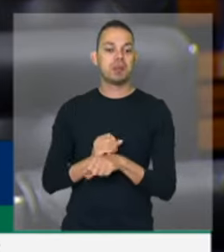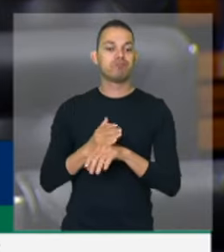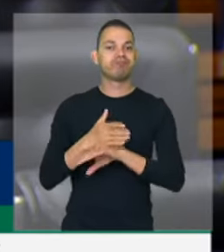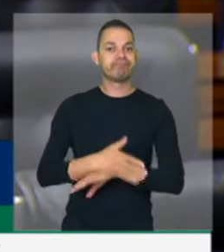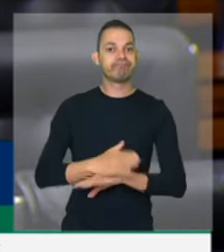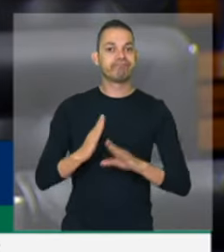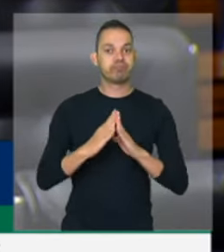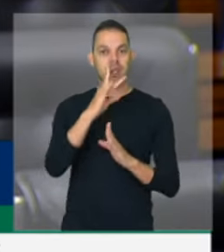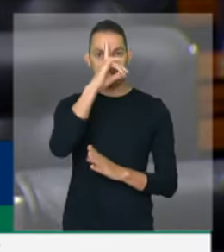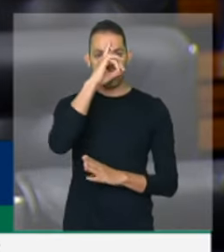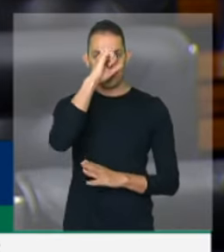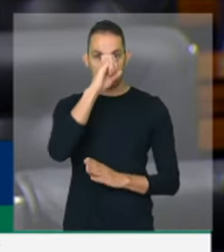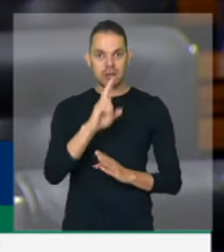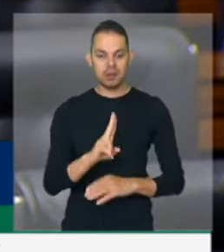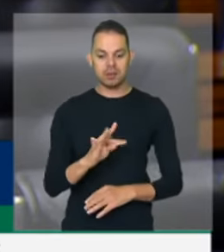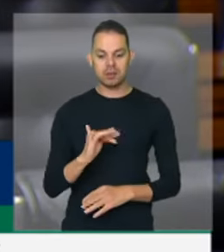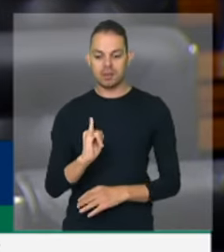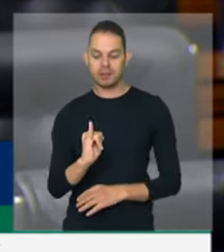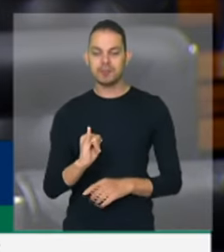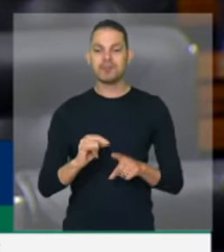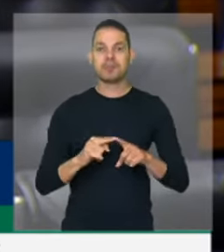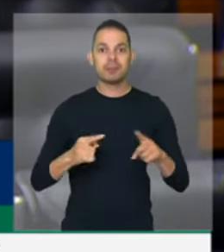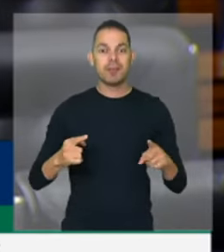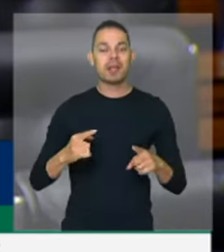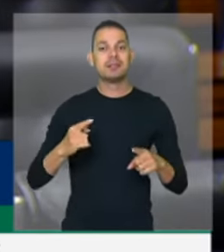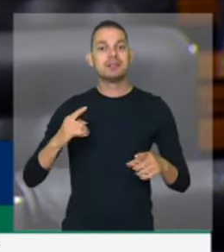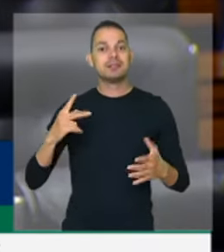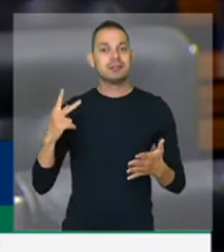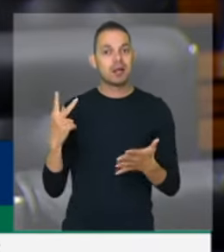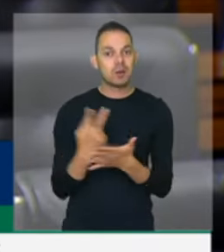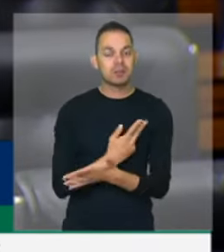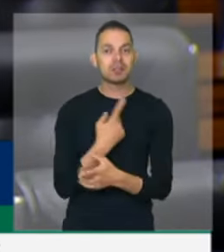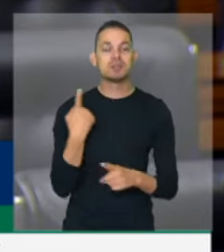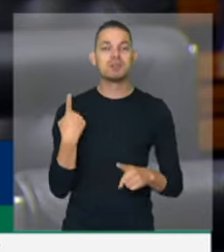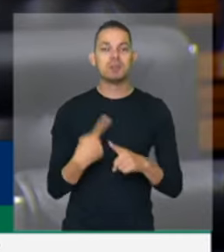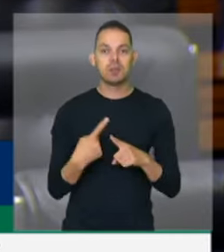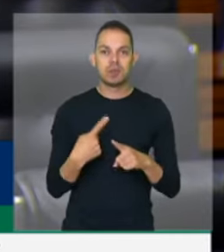QUE ISSO CARECE DE REGULAMENTAÇÃO . ALÉM DA